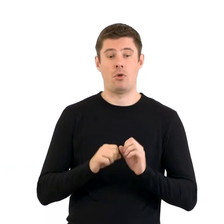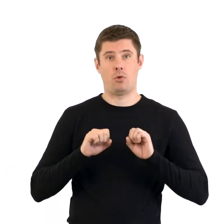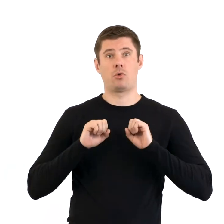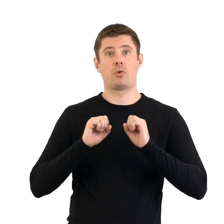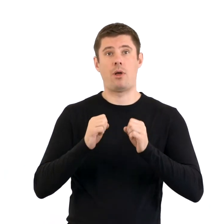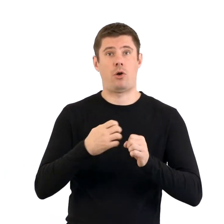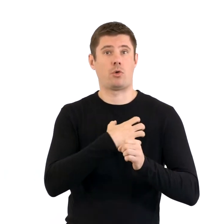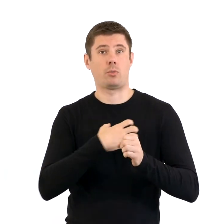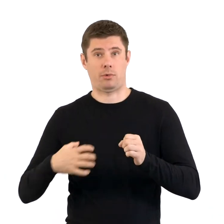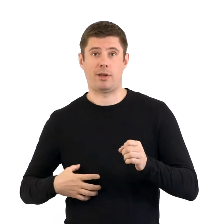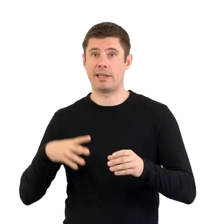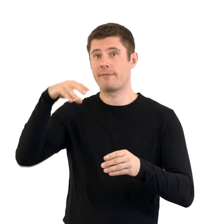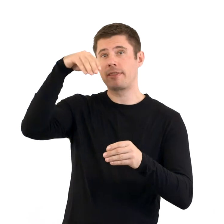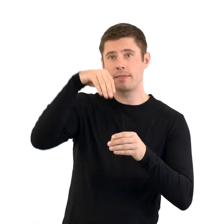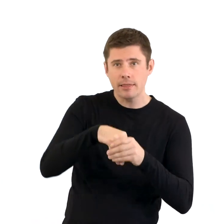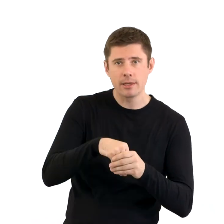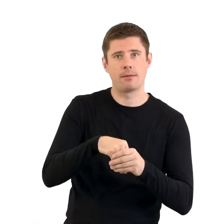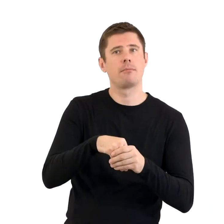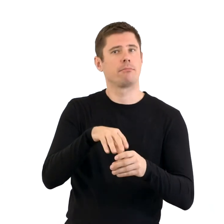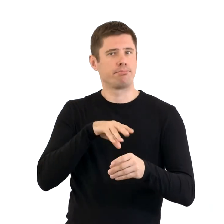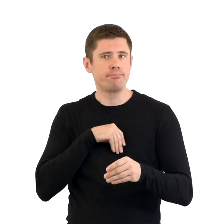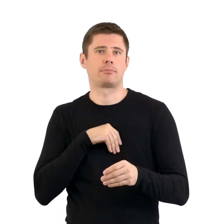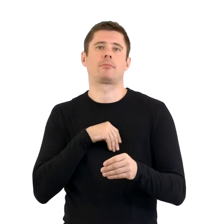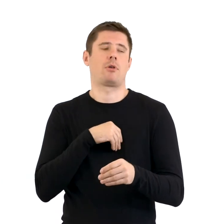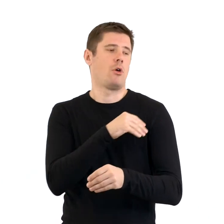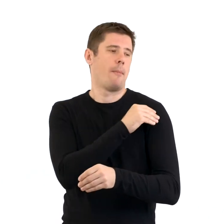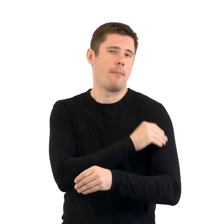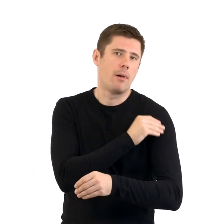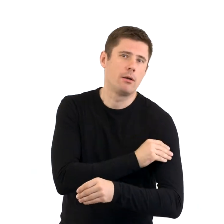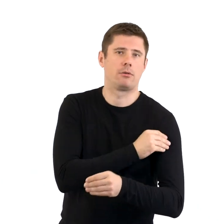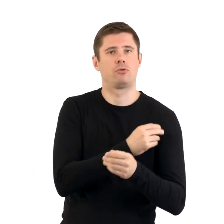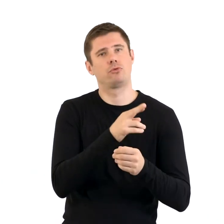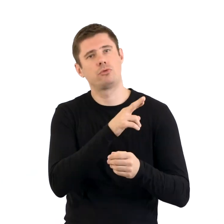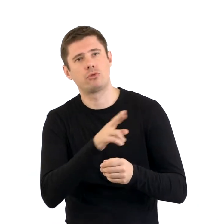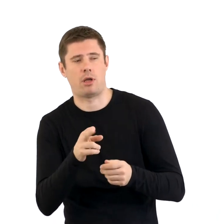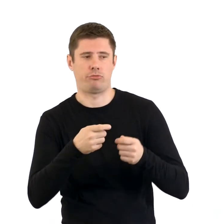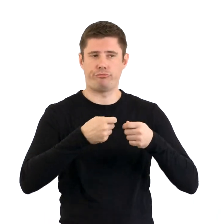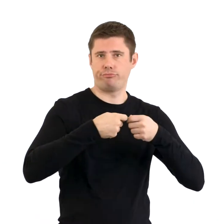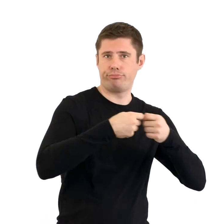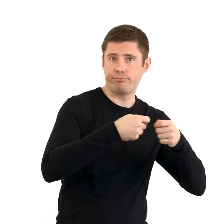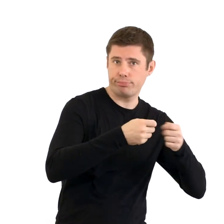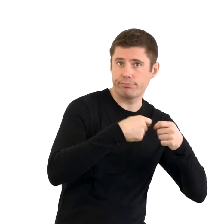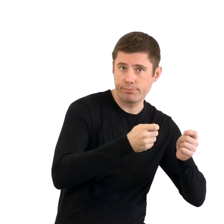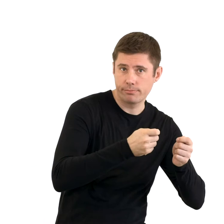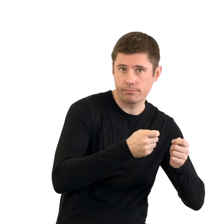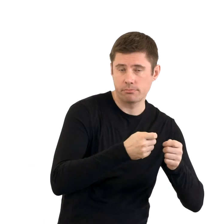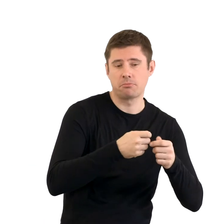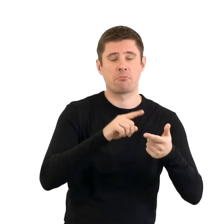Działalność gospodarcza obejmuje również działania polegające na wykorzystywaniu towarów